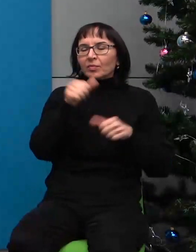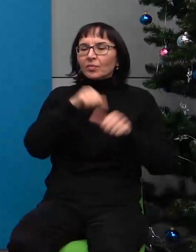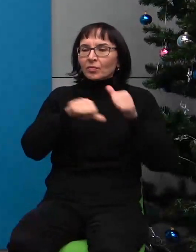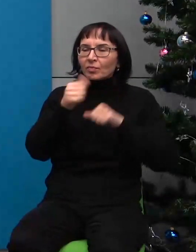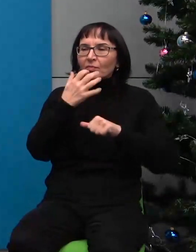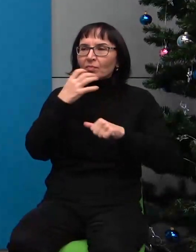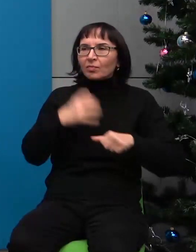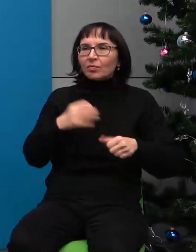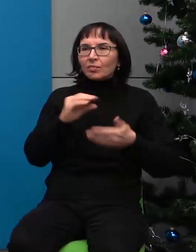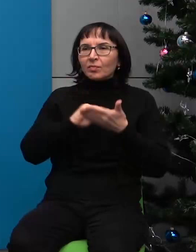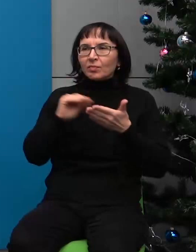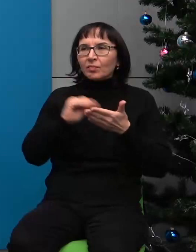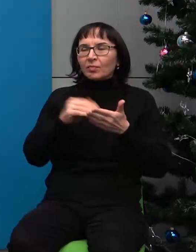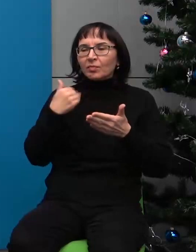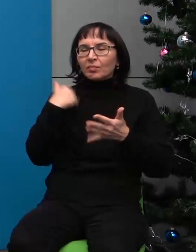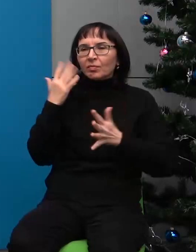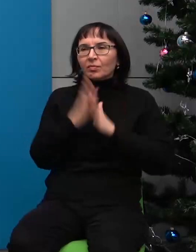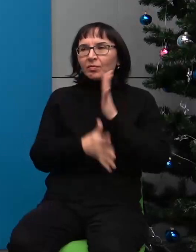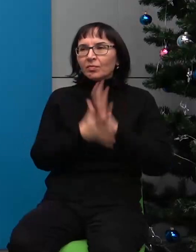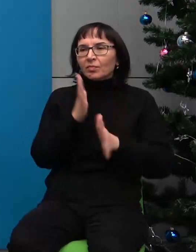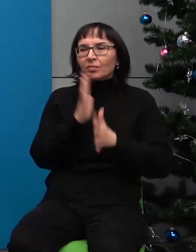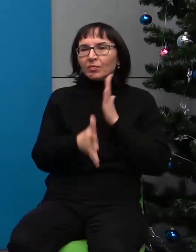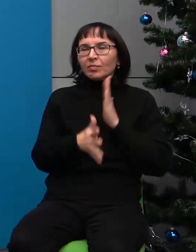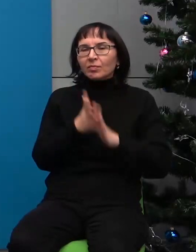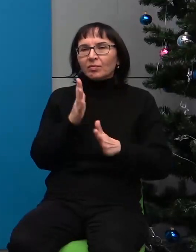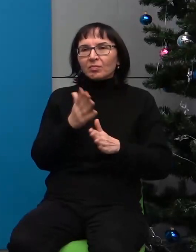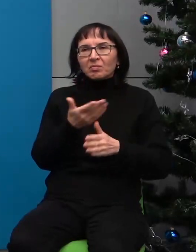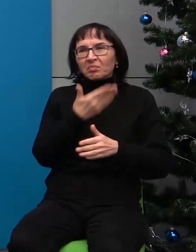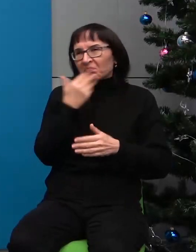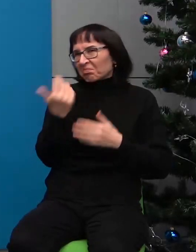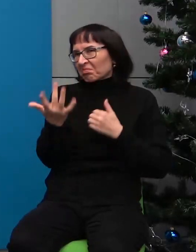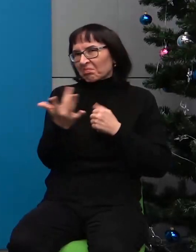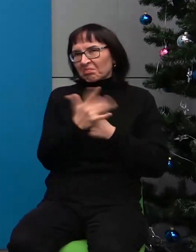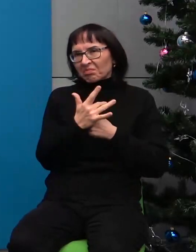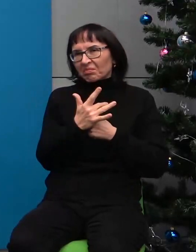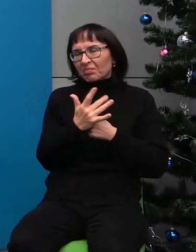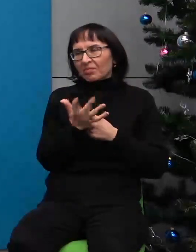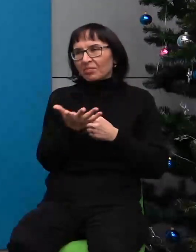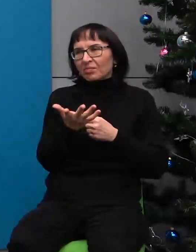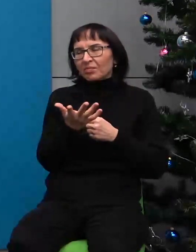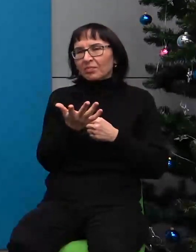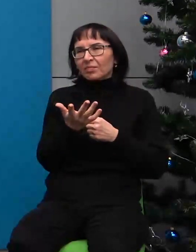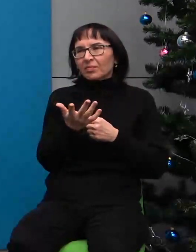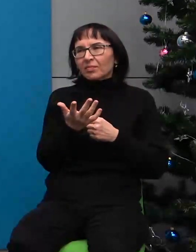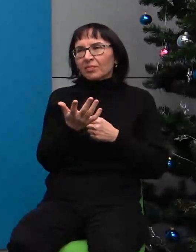że to była wojna. Myśmy bardzo chcieli, żeby człowiek wreszcie poczuł skruchę.